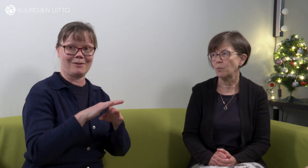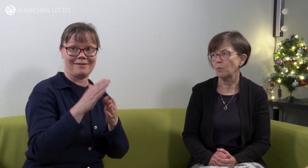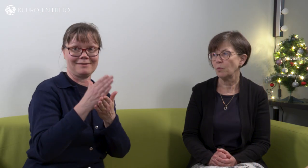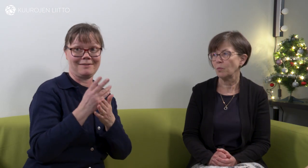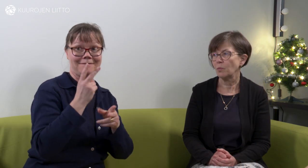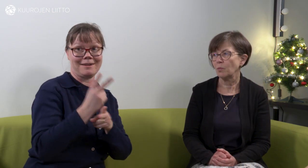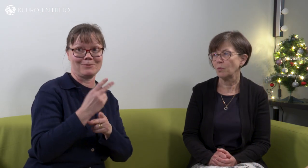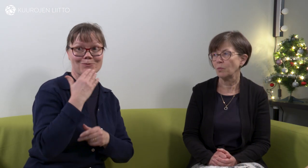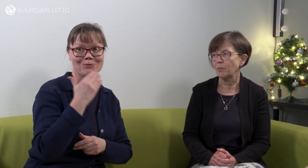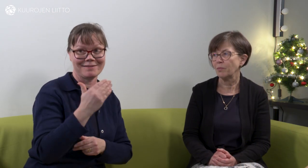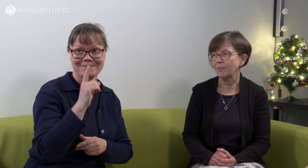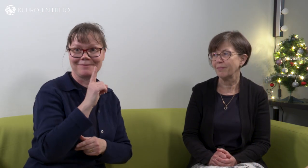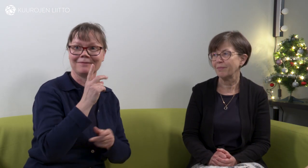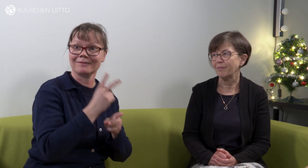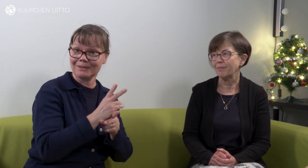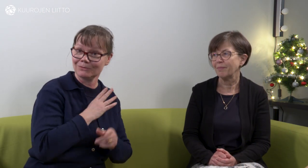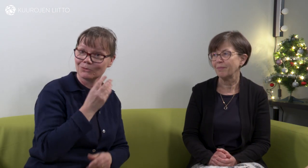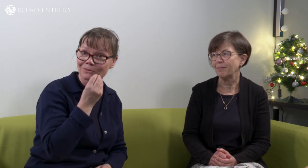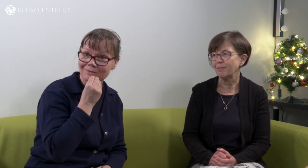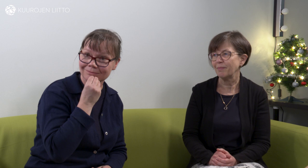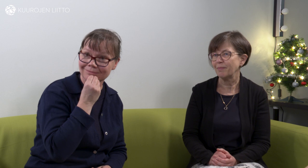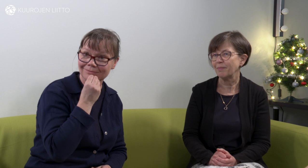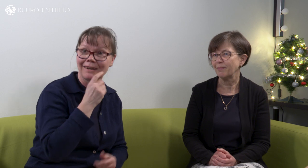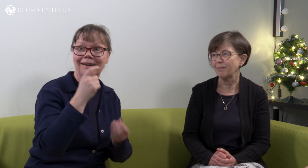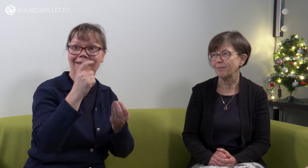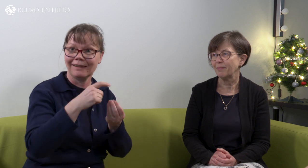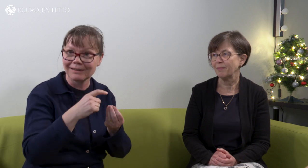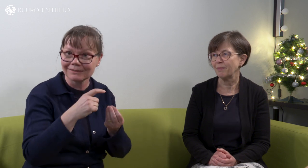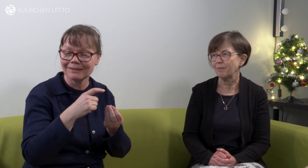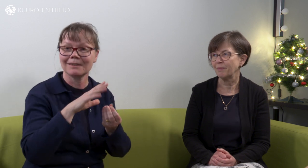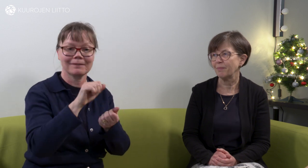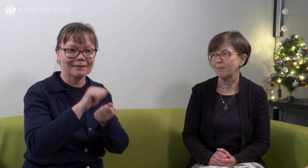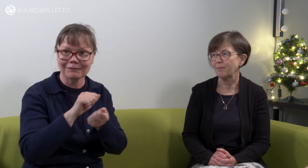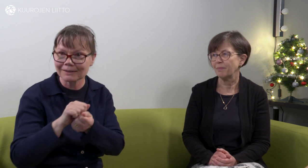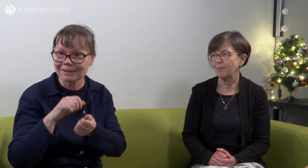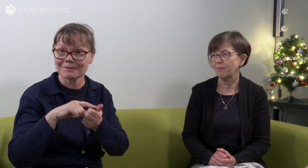Kotona olisi hyvä olla varalta ruokaa, lääkkeitä sekä erinäisiä tarvikkeita -